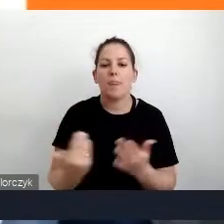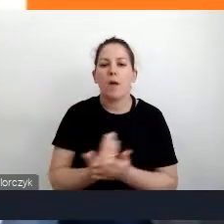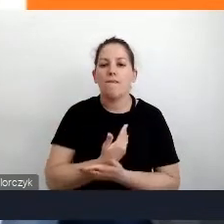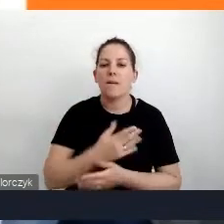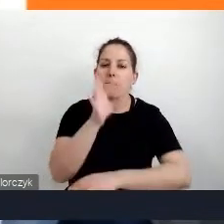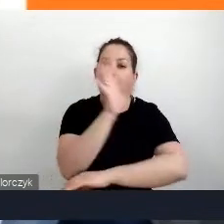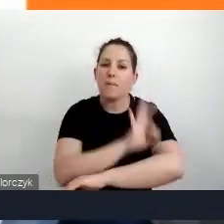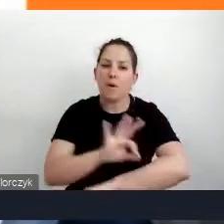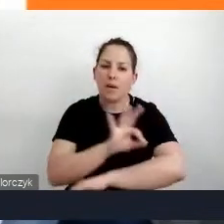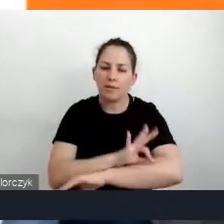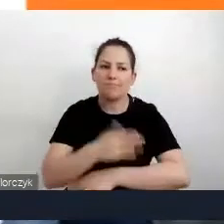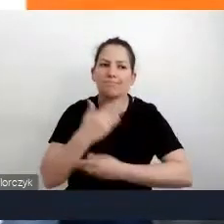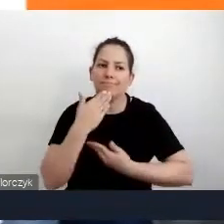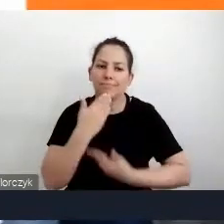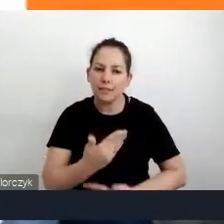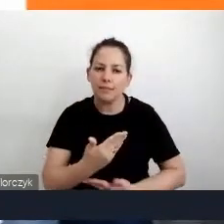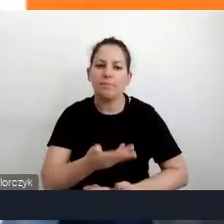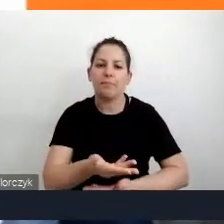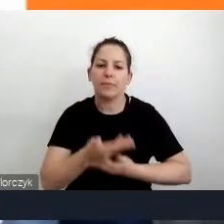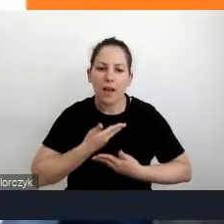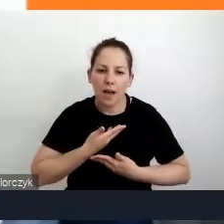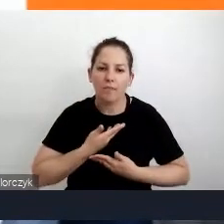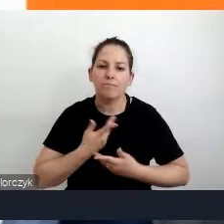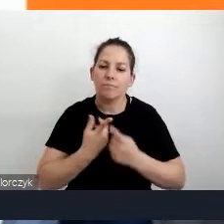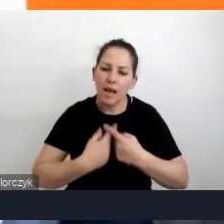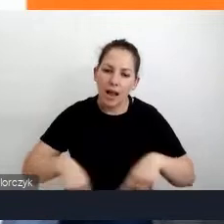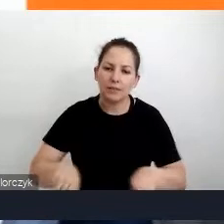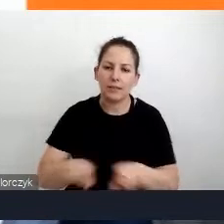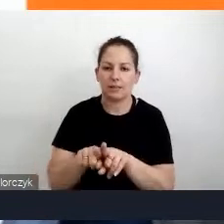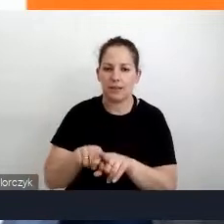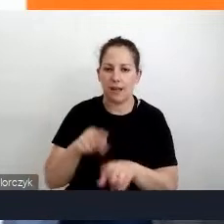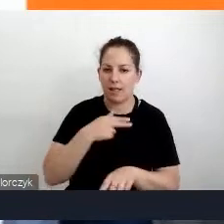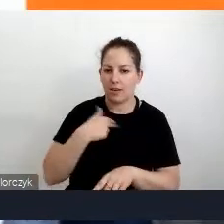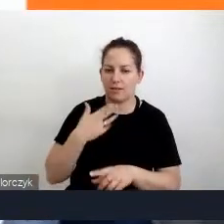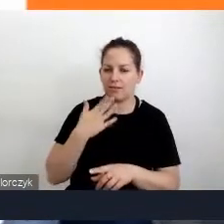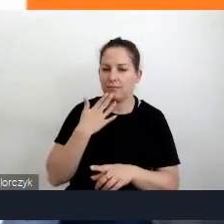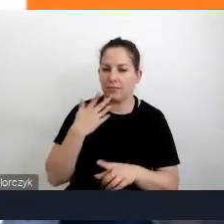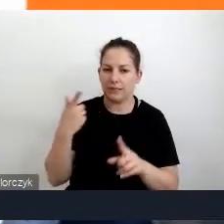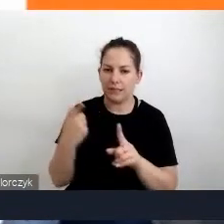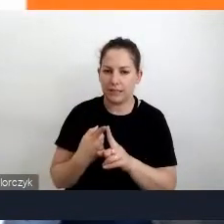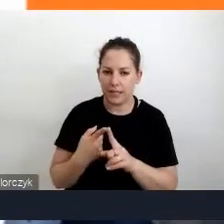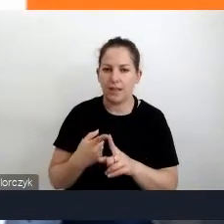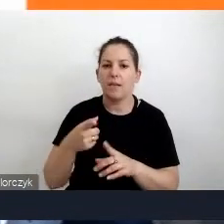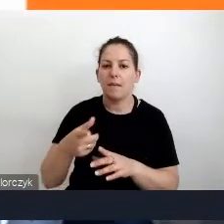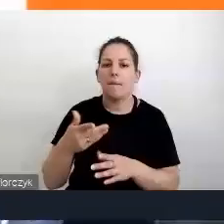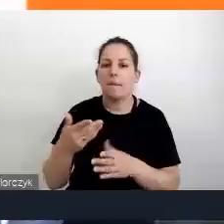które pozwalają nam na realizację naszego zamierzenia, jakim jest miasto Smart City.